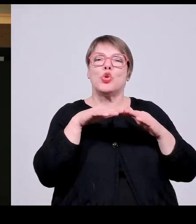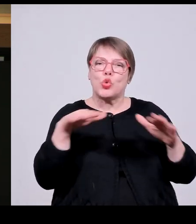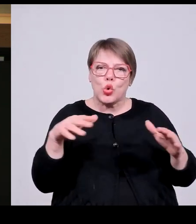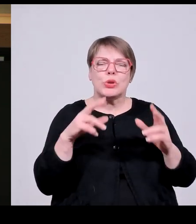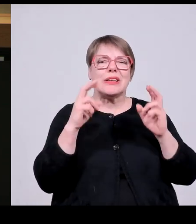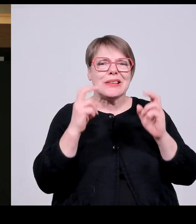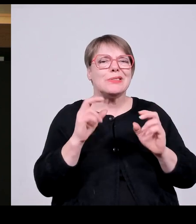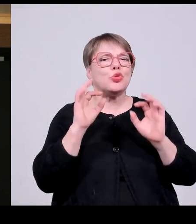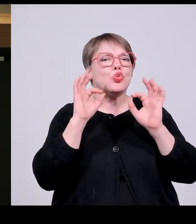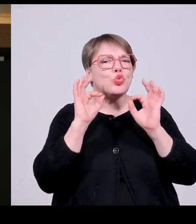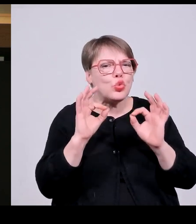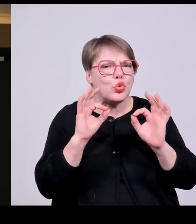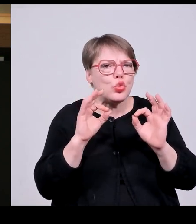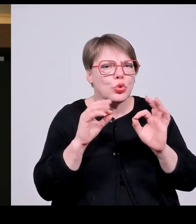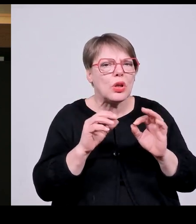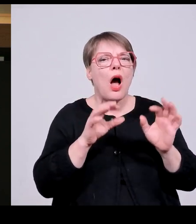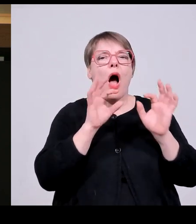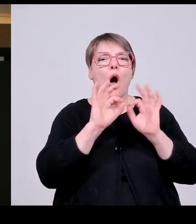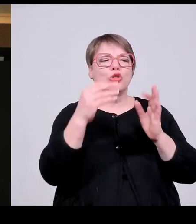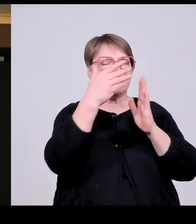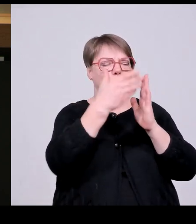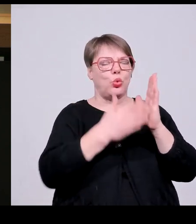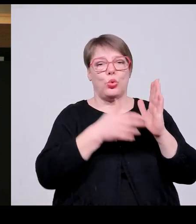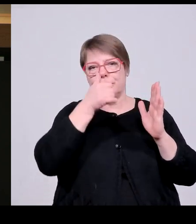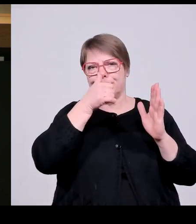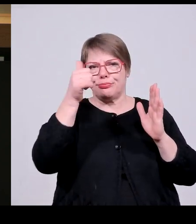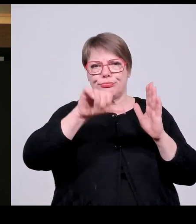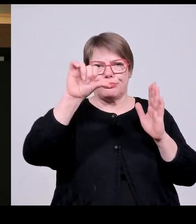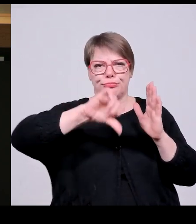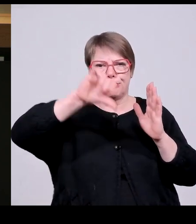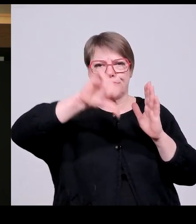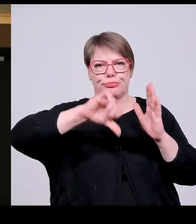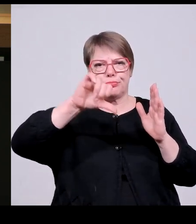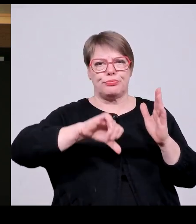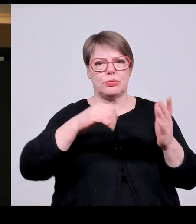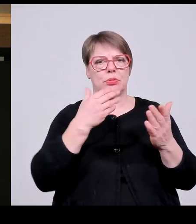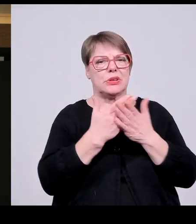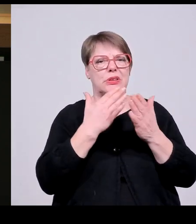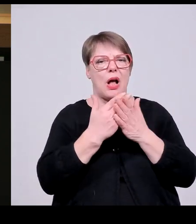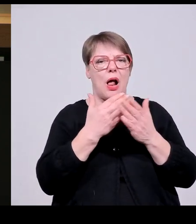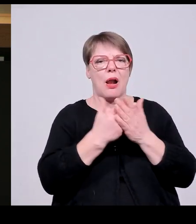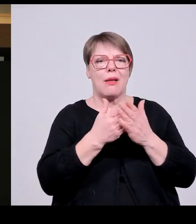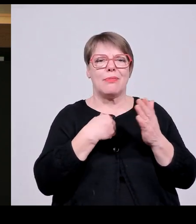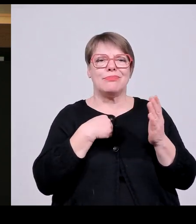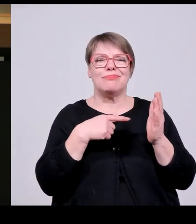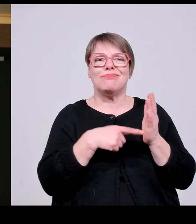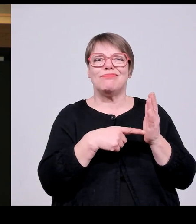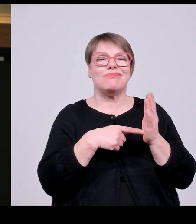Projekte auf den Weg gebracht werden und nicht solch ein Unfug. Der zweite